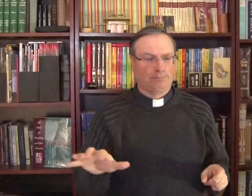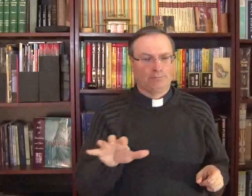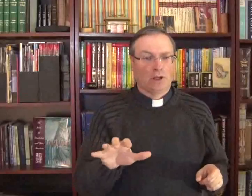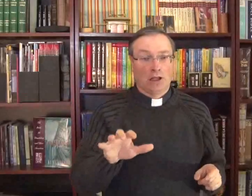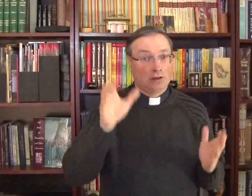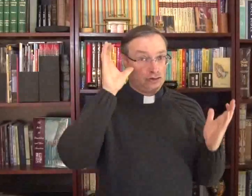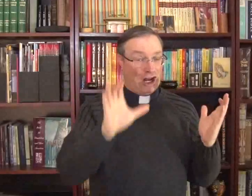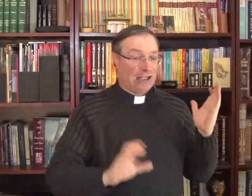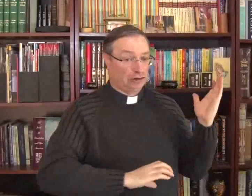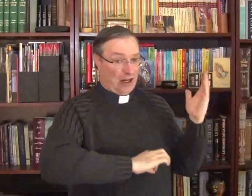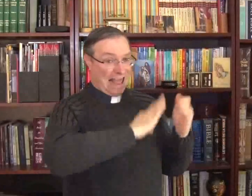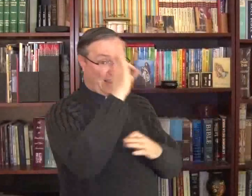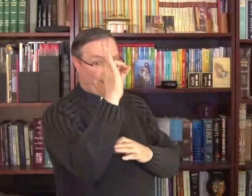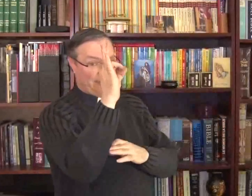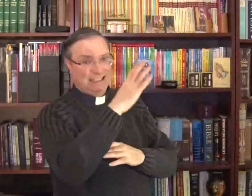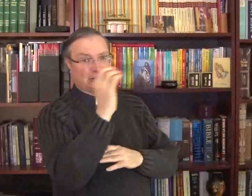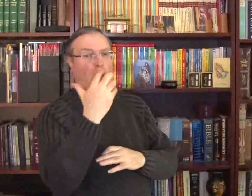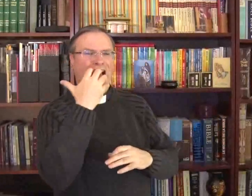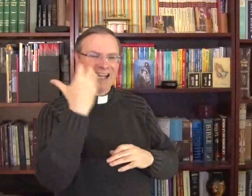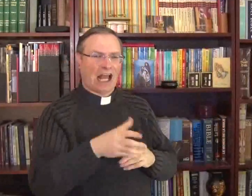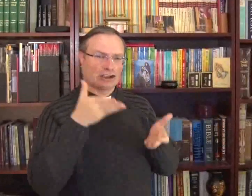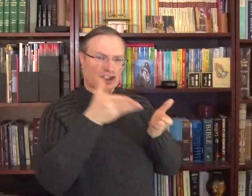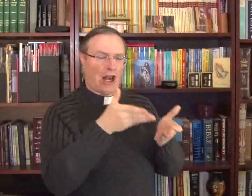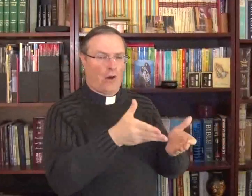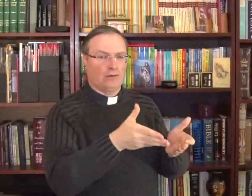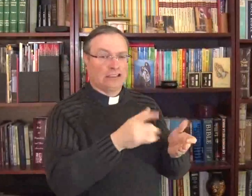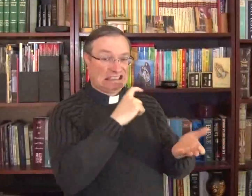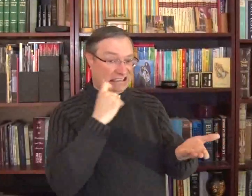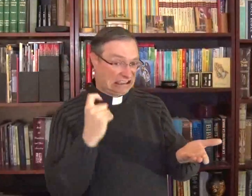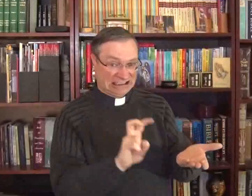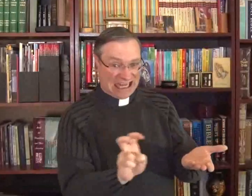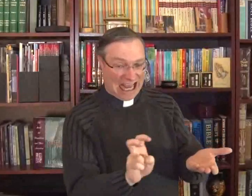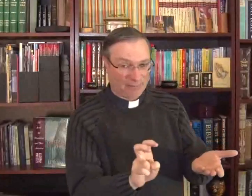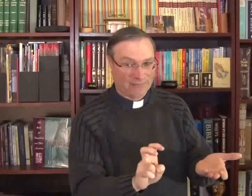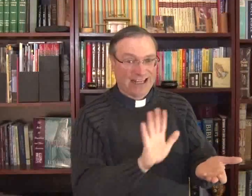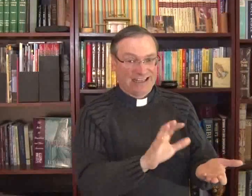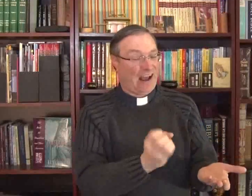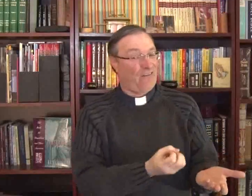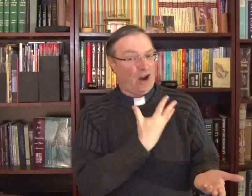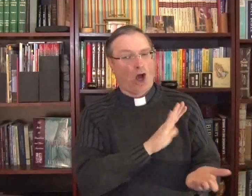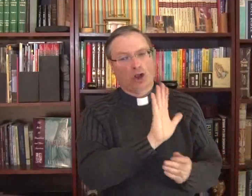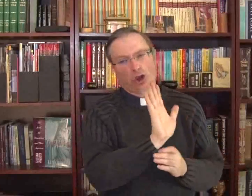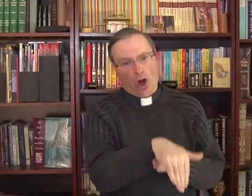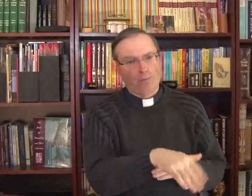Le soleil se lève avec son ardente chaleur, il dessèche l'herbe, sa fleur tombe